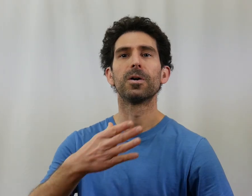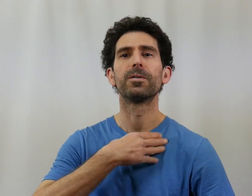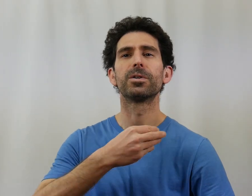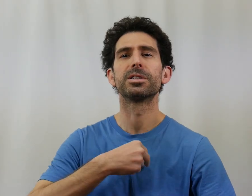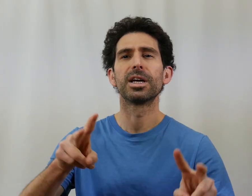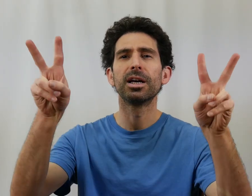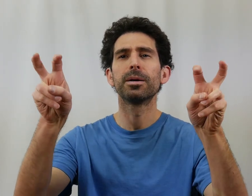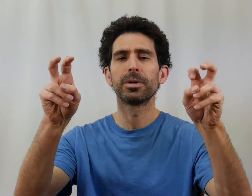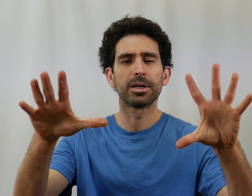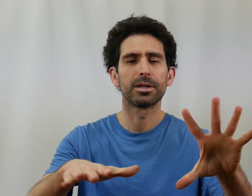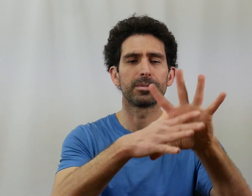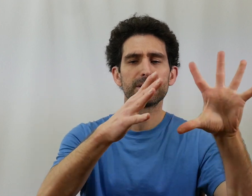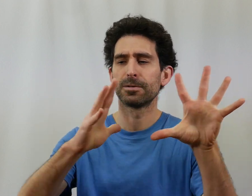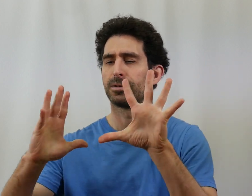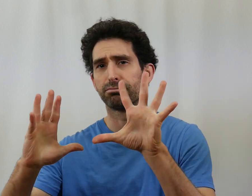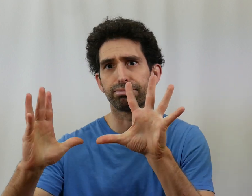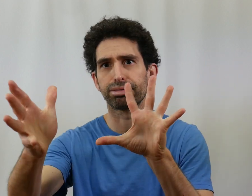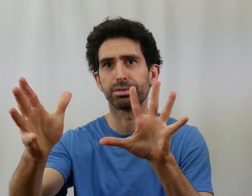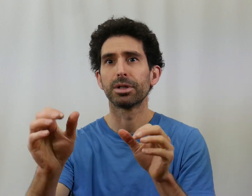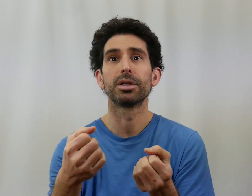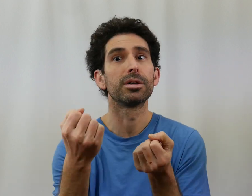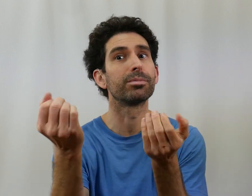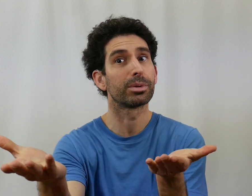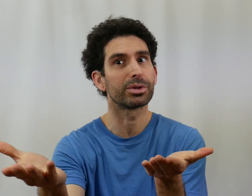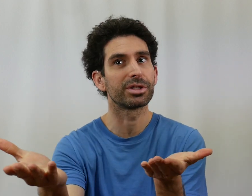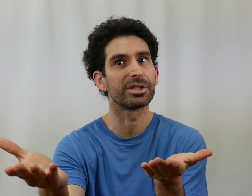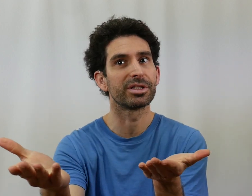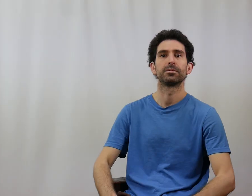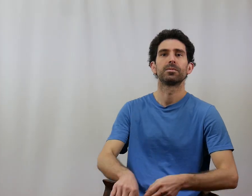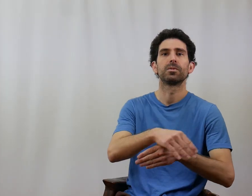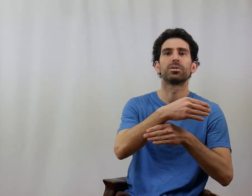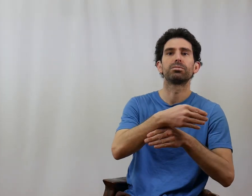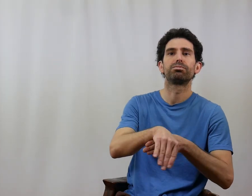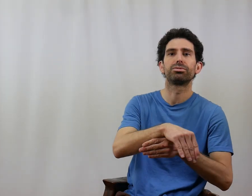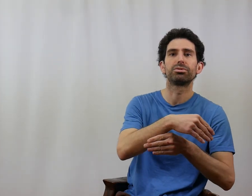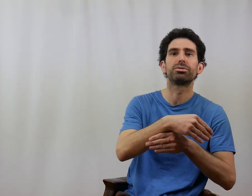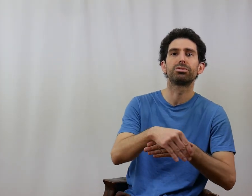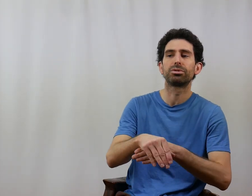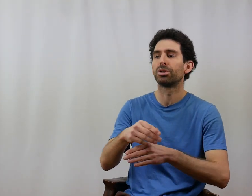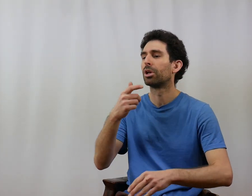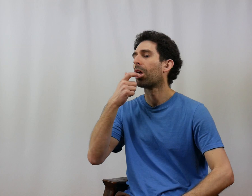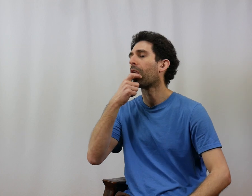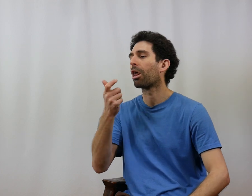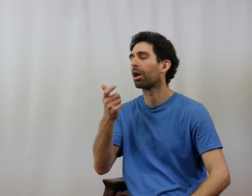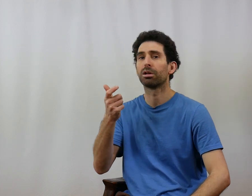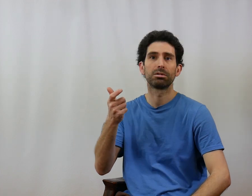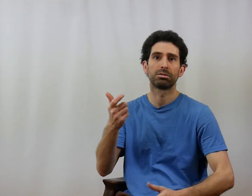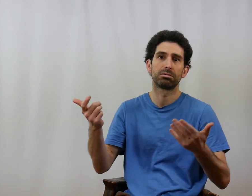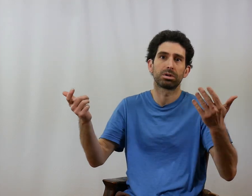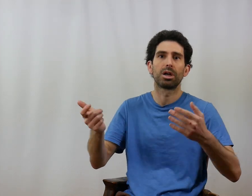Voici ma proposition d'expression imagée en LSF. Avec les signes "pute" et "langue", ben...